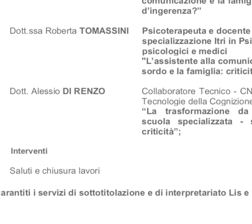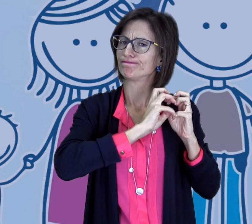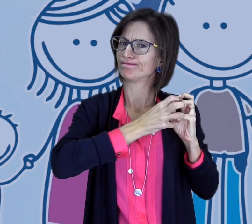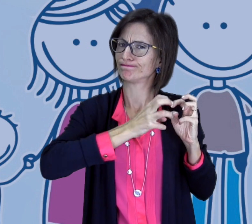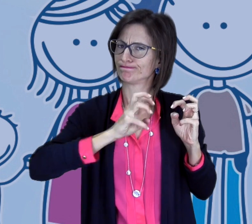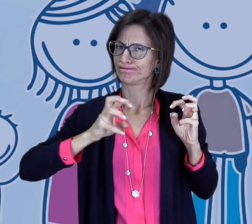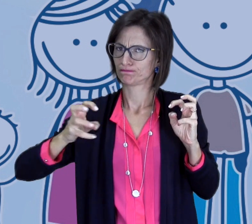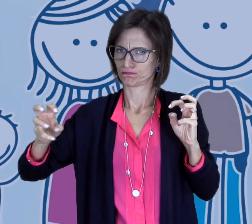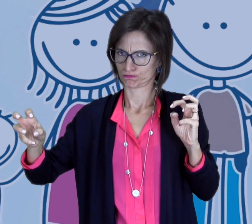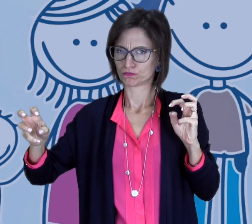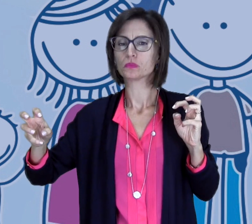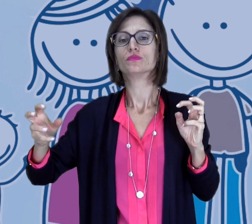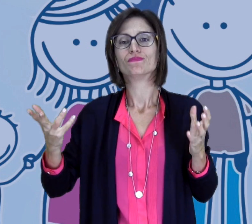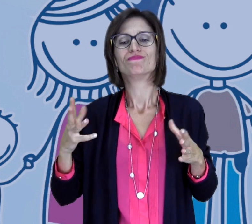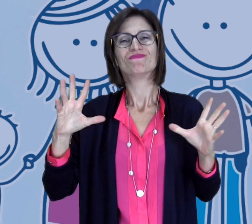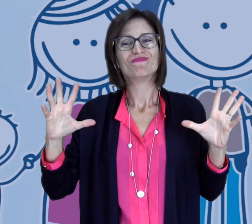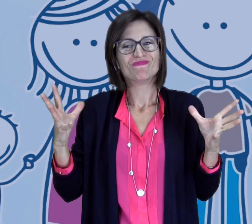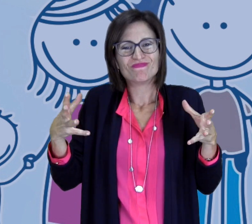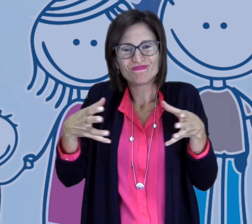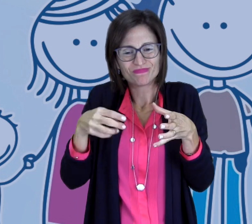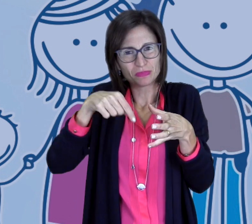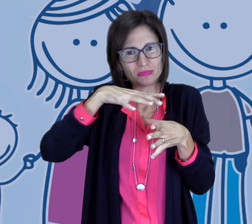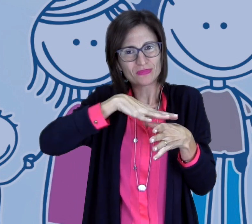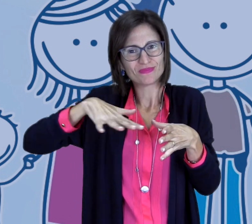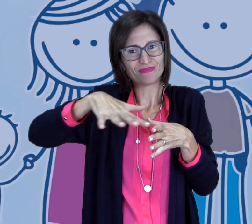finalizzati a fornire delle informazioni